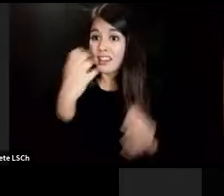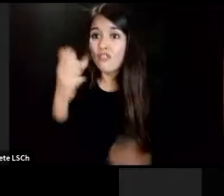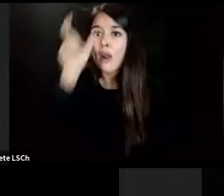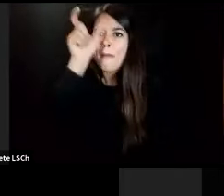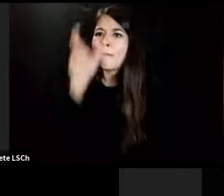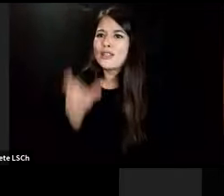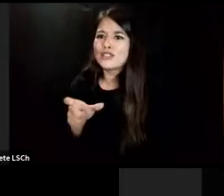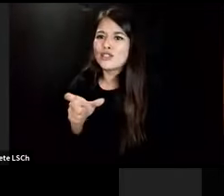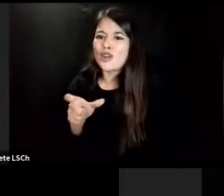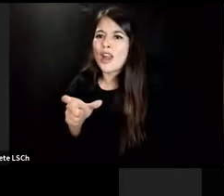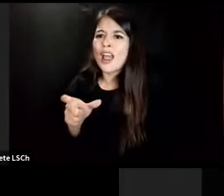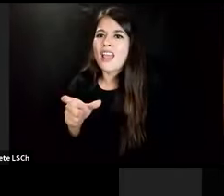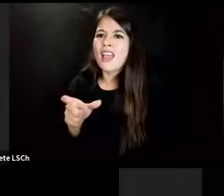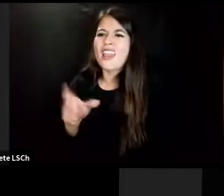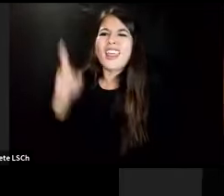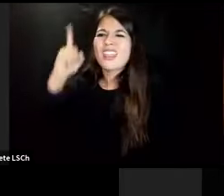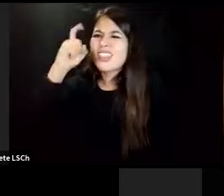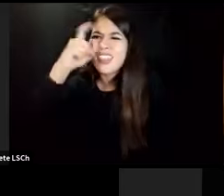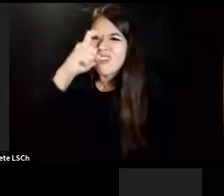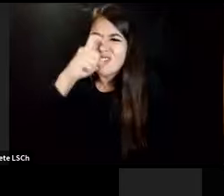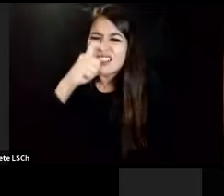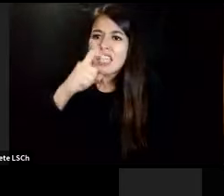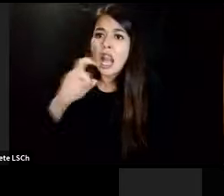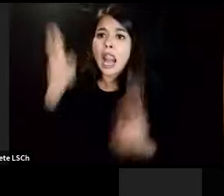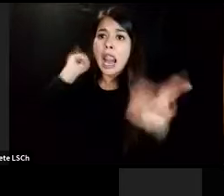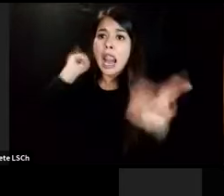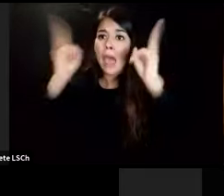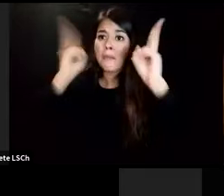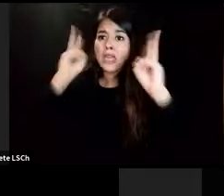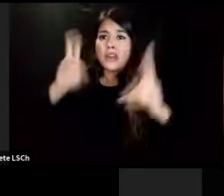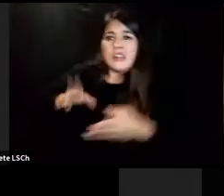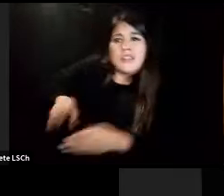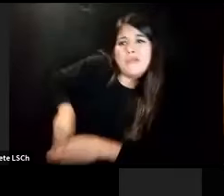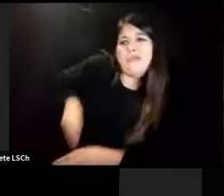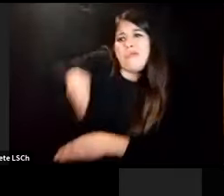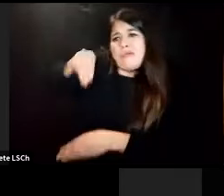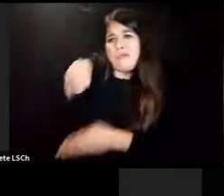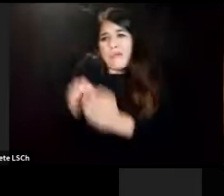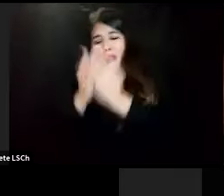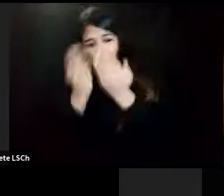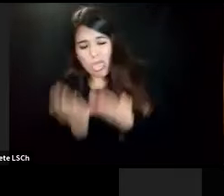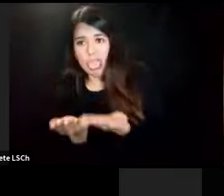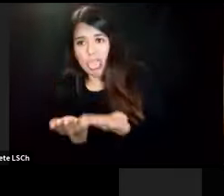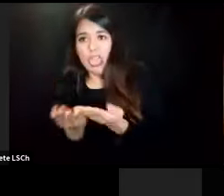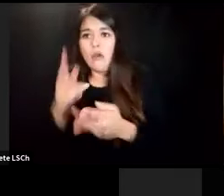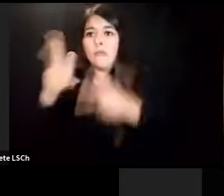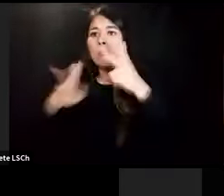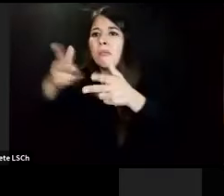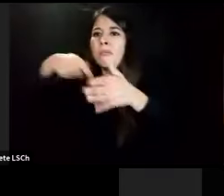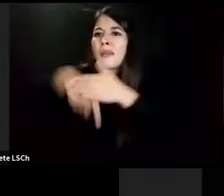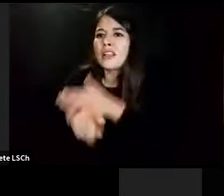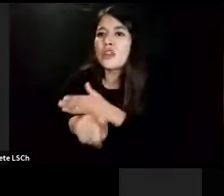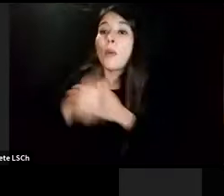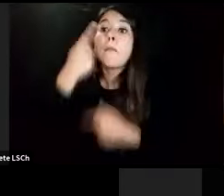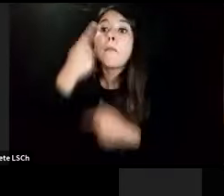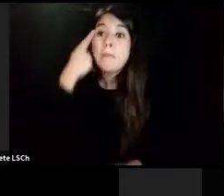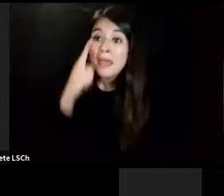se les hace difícil sacar un libro en la micro o sacar un libro en el metro, pero sí pueden ir escuchando una historia.